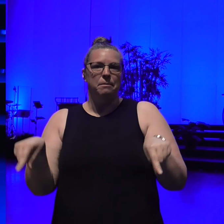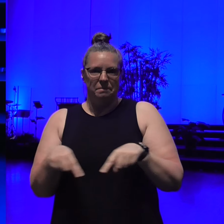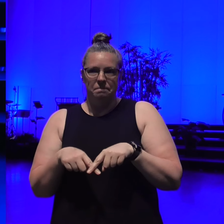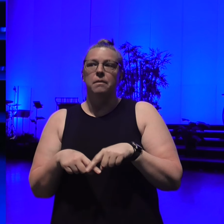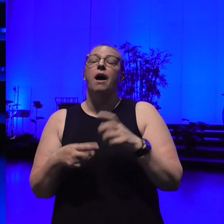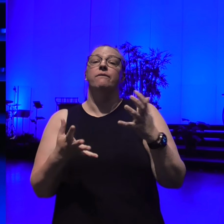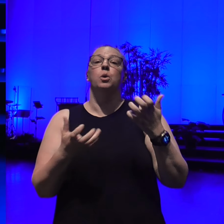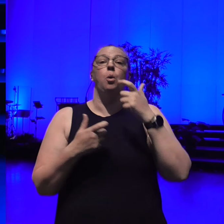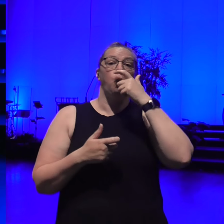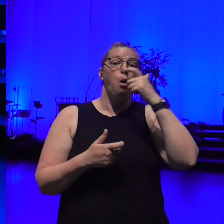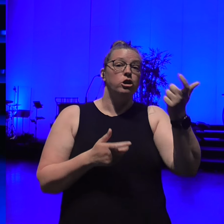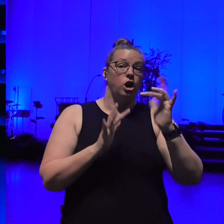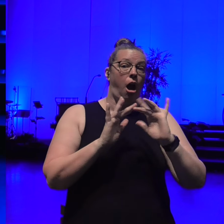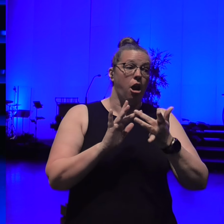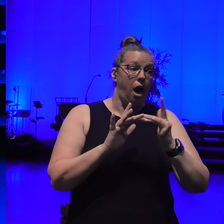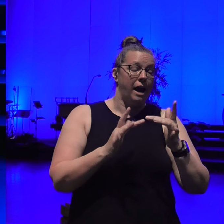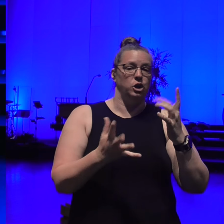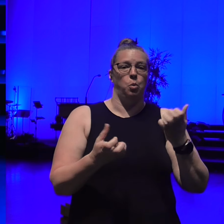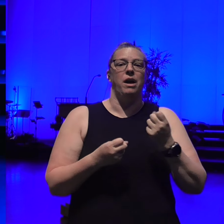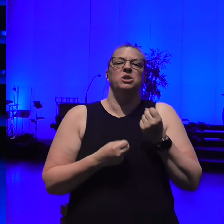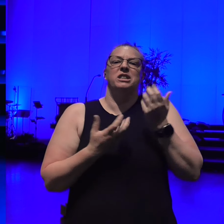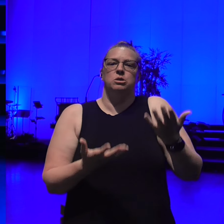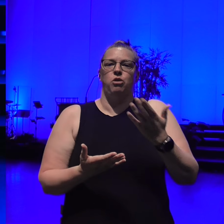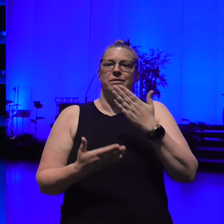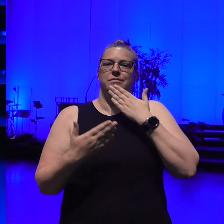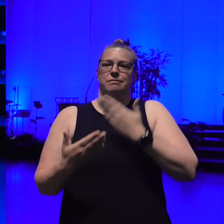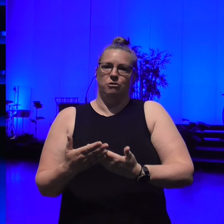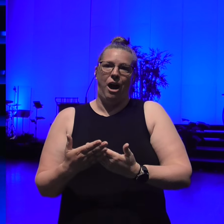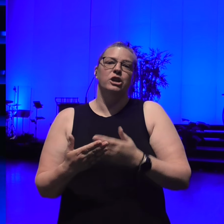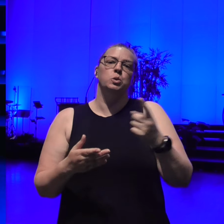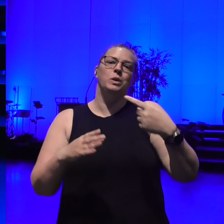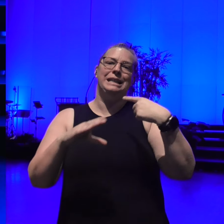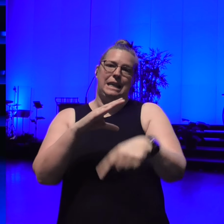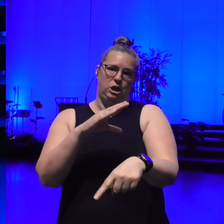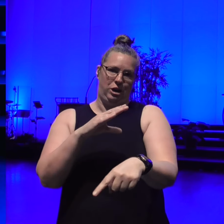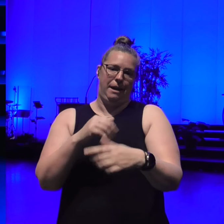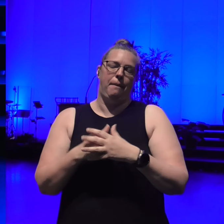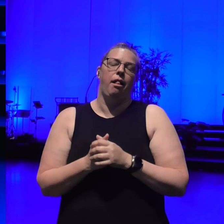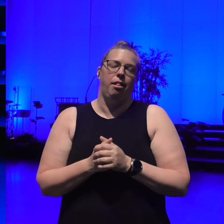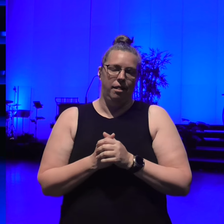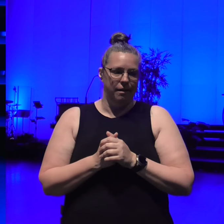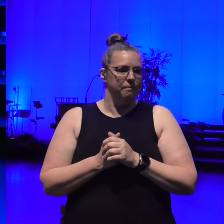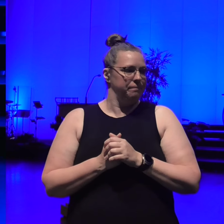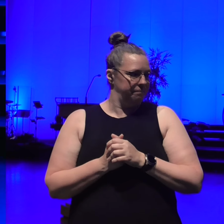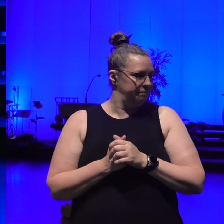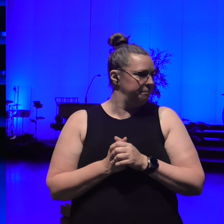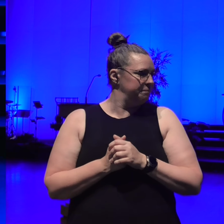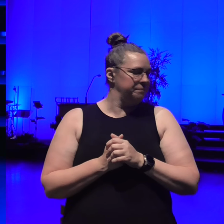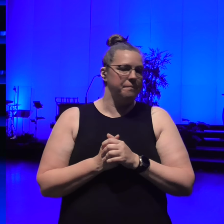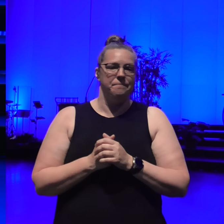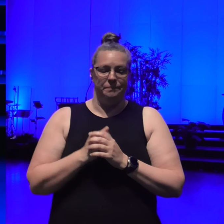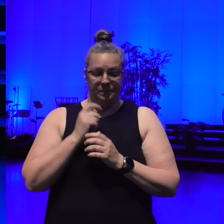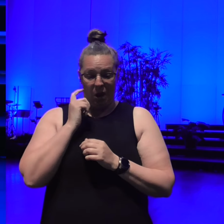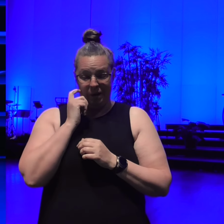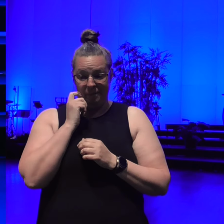quieren expresar su gratitud a Carol, es solo cilihurch.org. Pueden enviarle un correo electrónico. Una vez más,